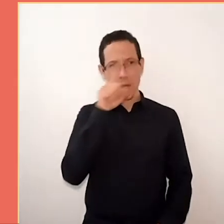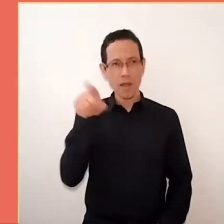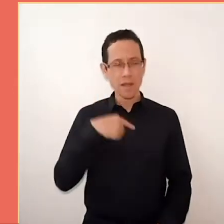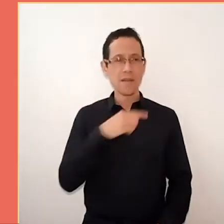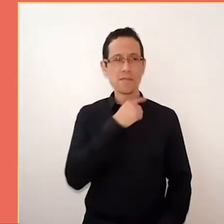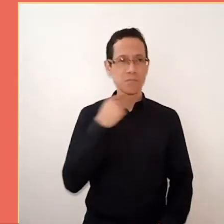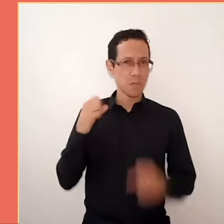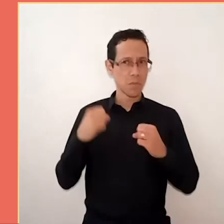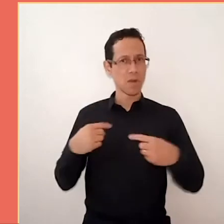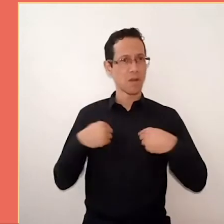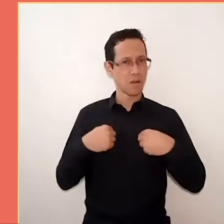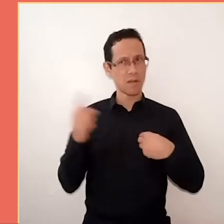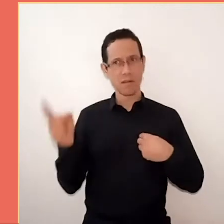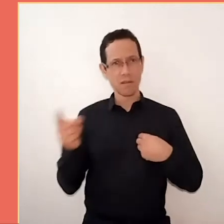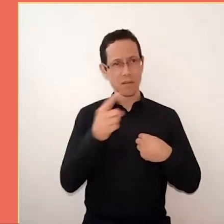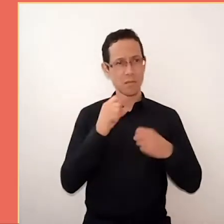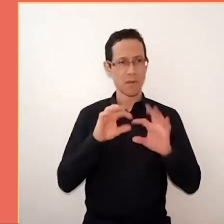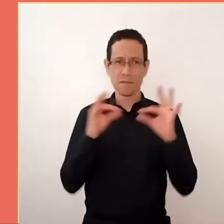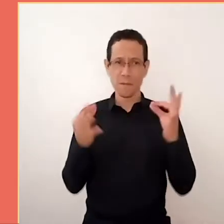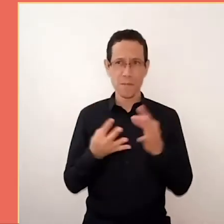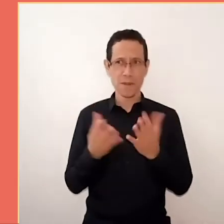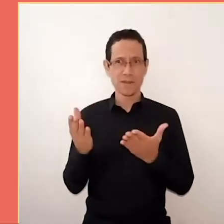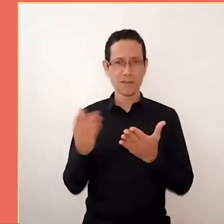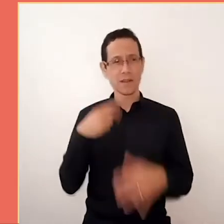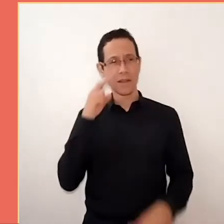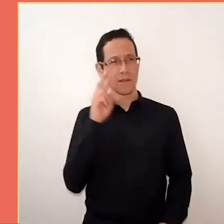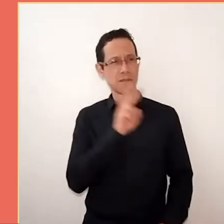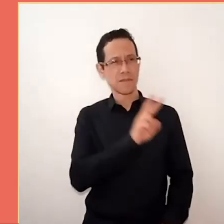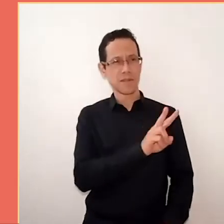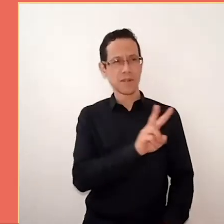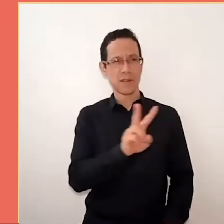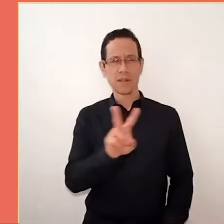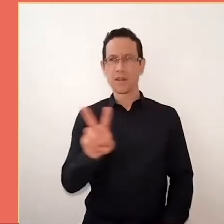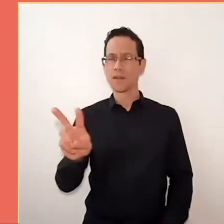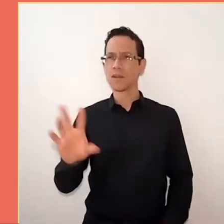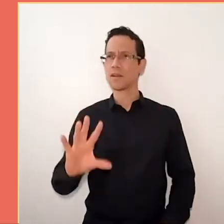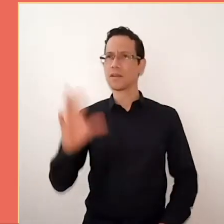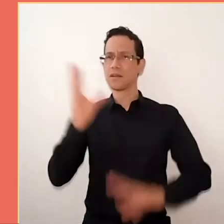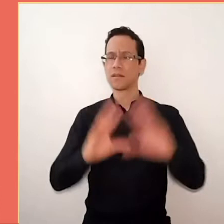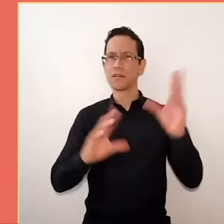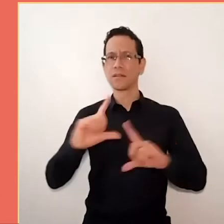ele assiste com certo grau de absurdo o que está acontecendo e ele fala: "Não é possível que essas pessoas